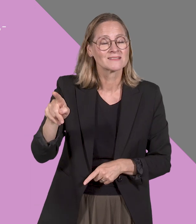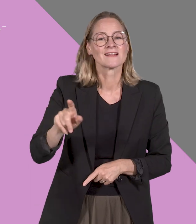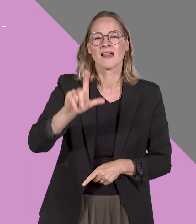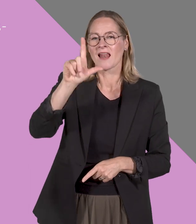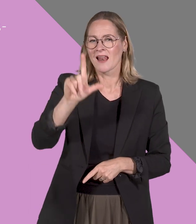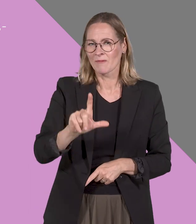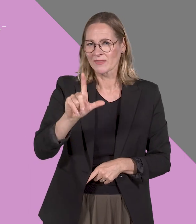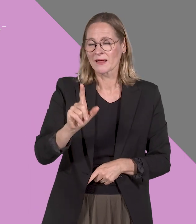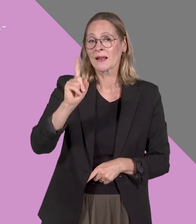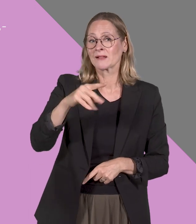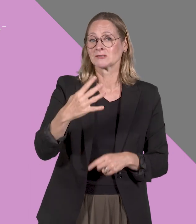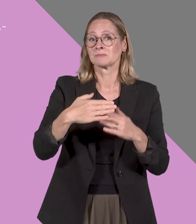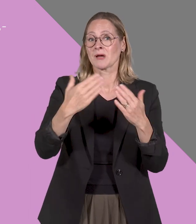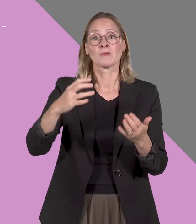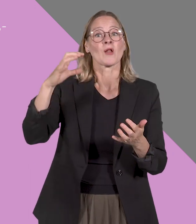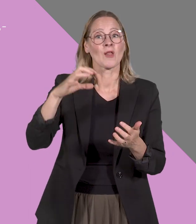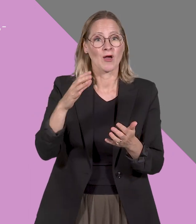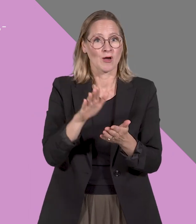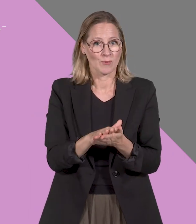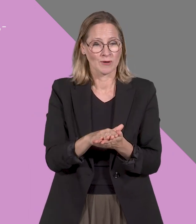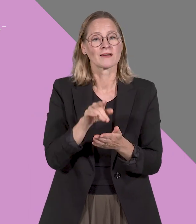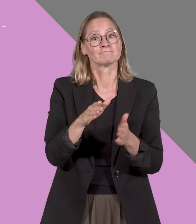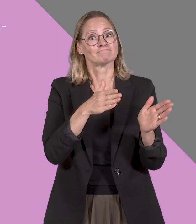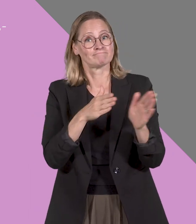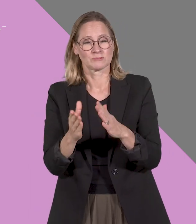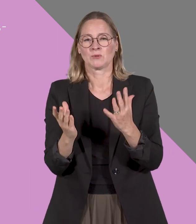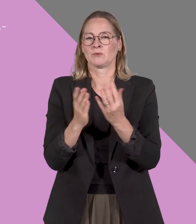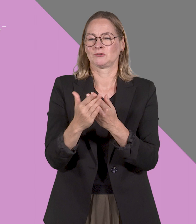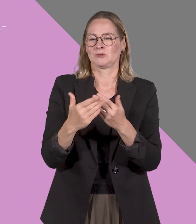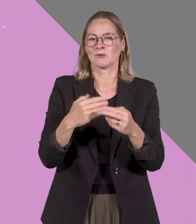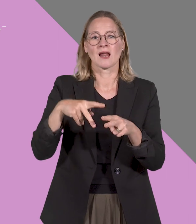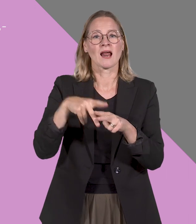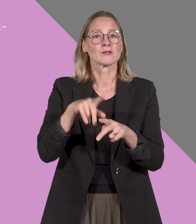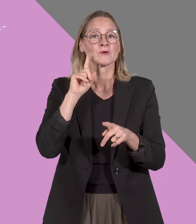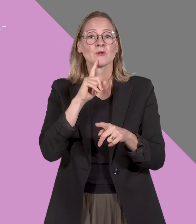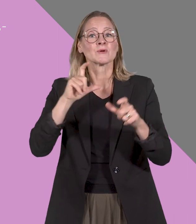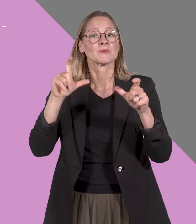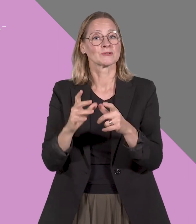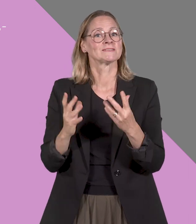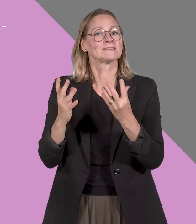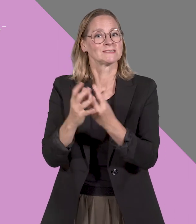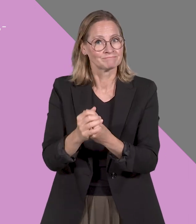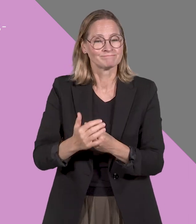lauantaina 14.10.2023 yhteistyössä Lahden Kuurojen Yhdistyksen kanssa.